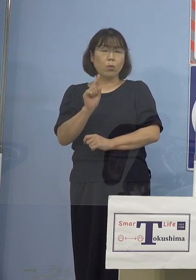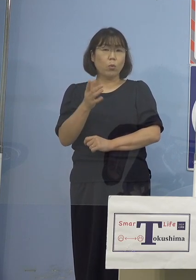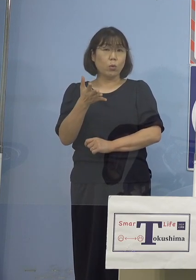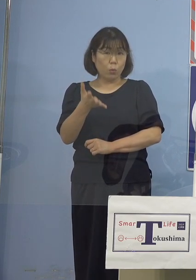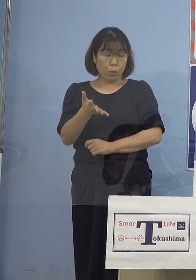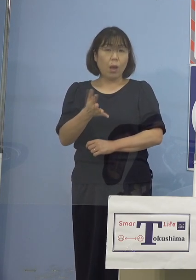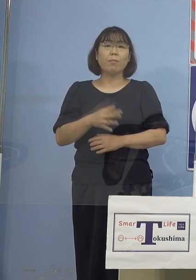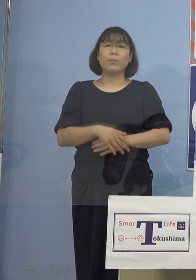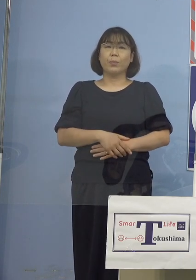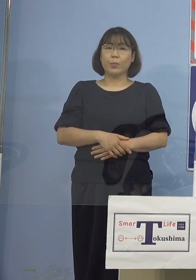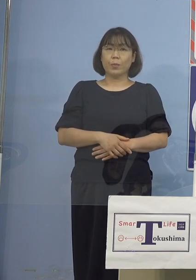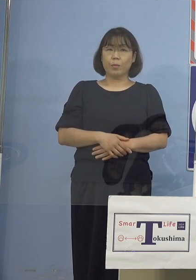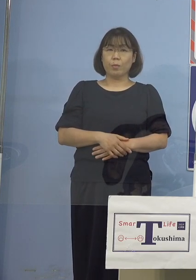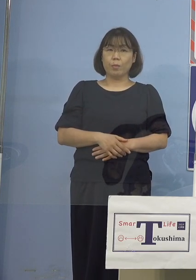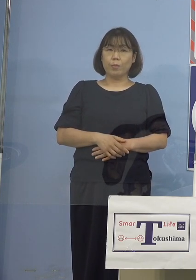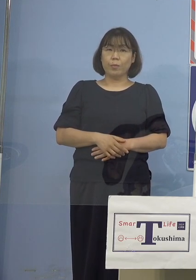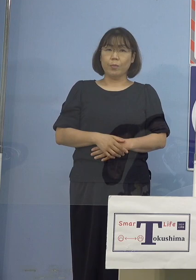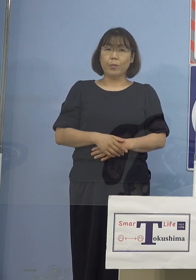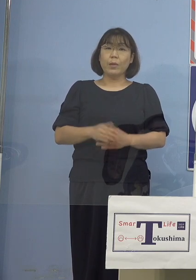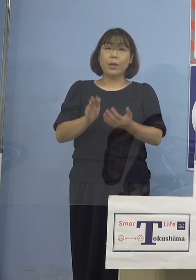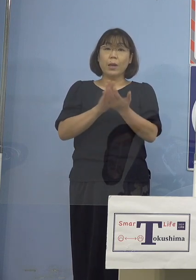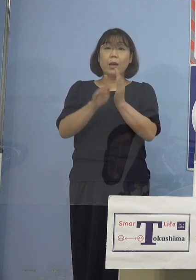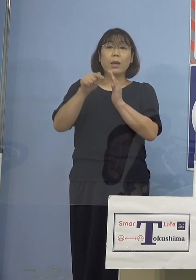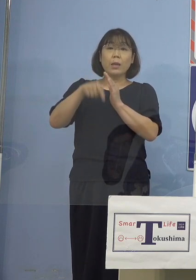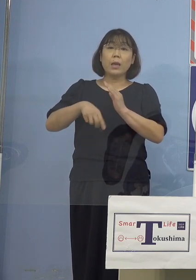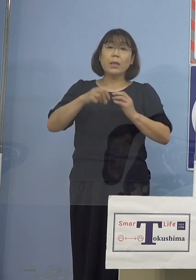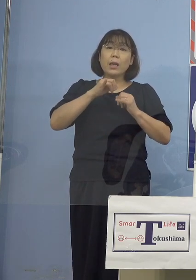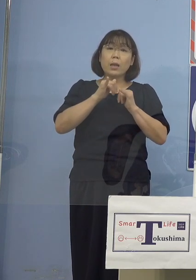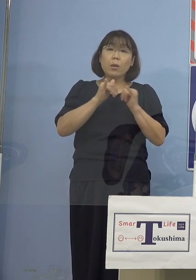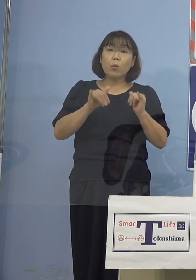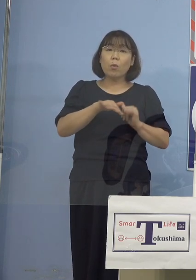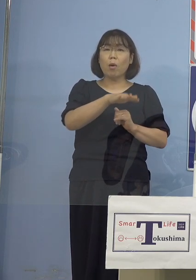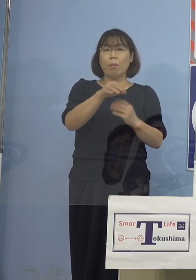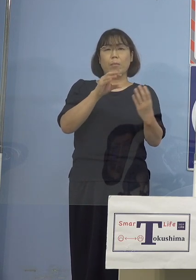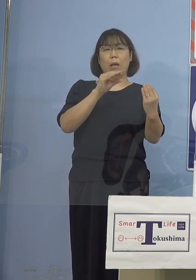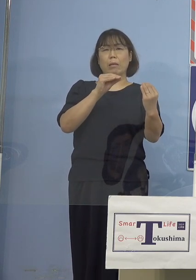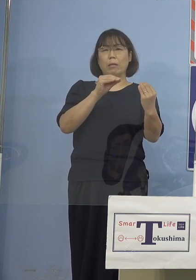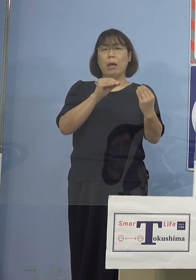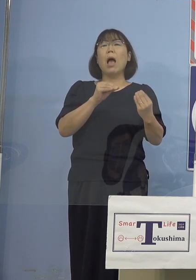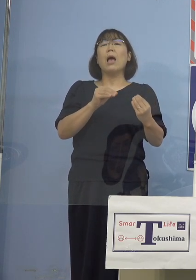わりと県内で 高齢者の皆さん方と話すと、3度目いるよねと